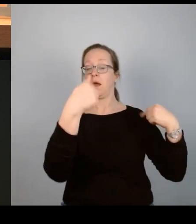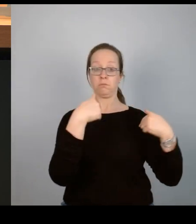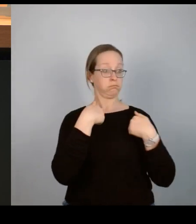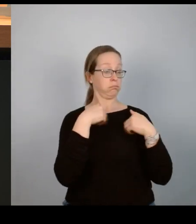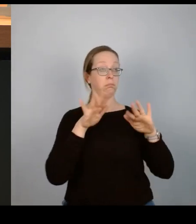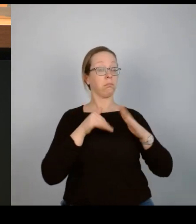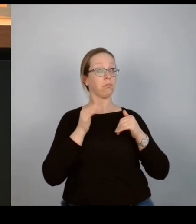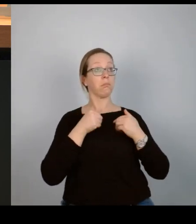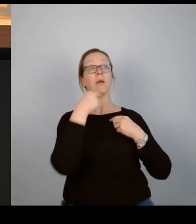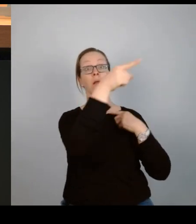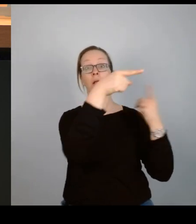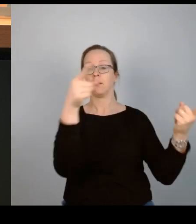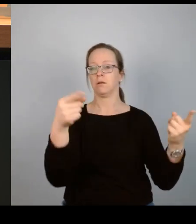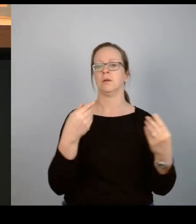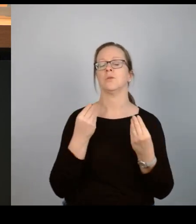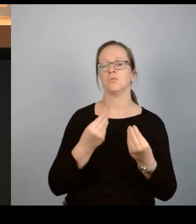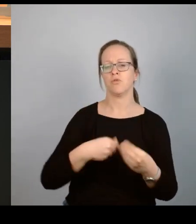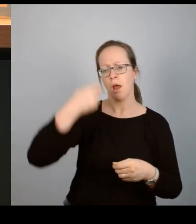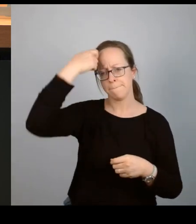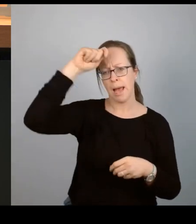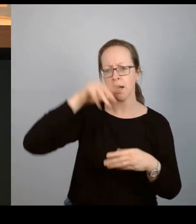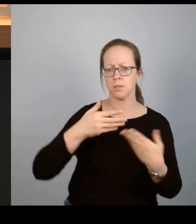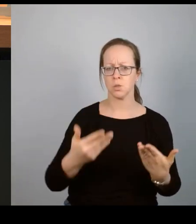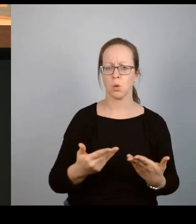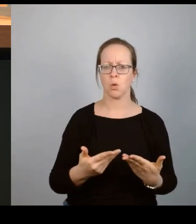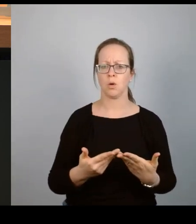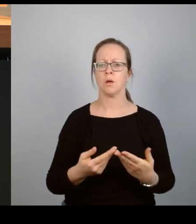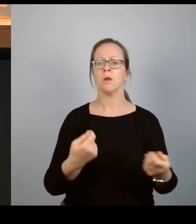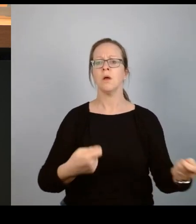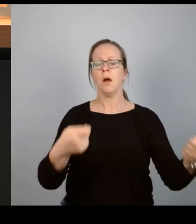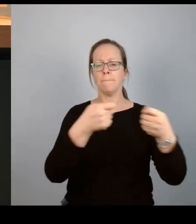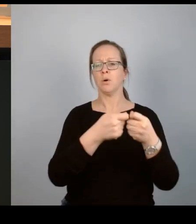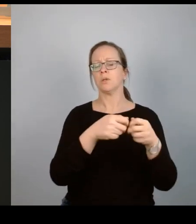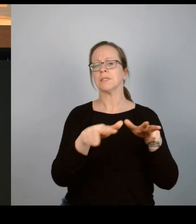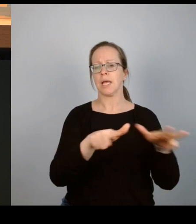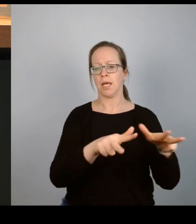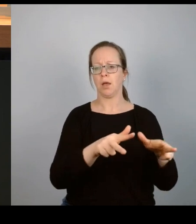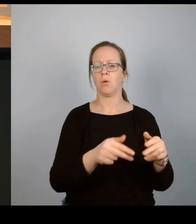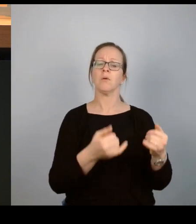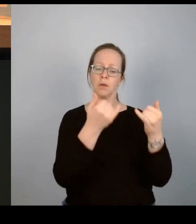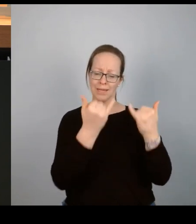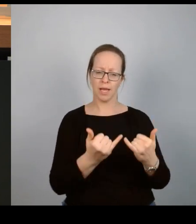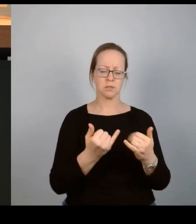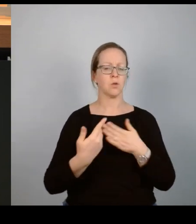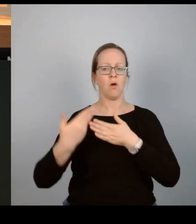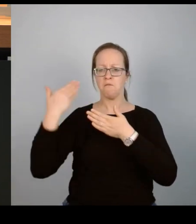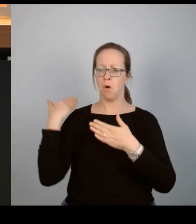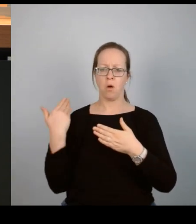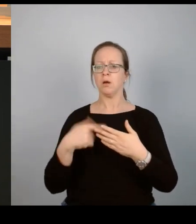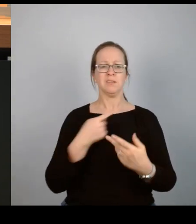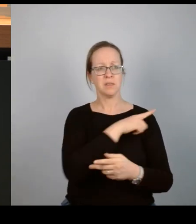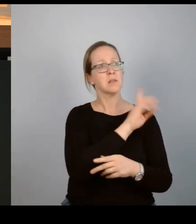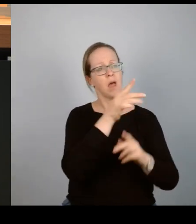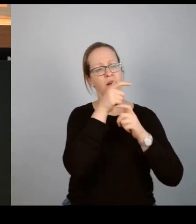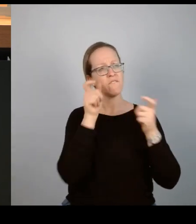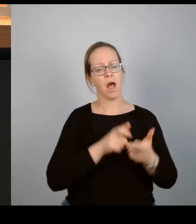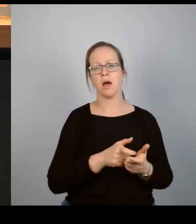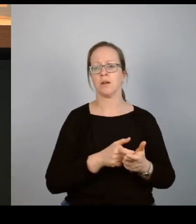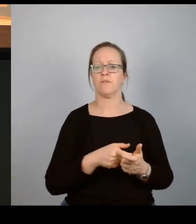zumindest. (Beifall) Ich mach mal ein paar Beispiele. Die Wort in Spandau.